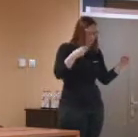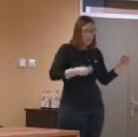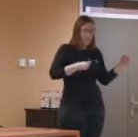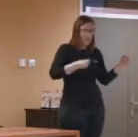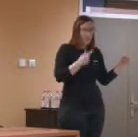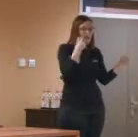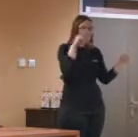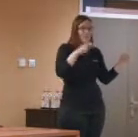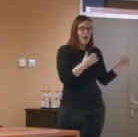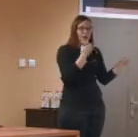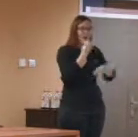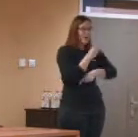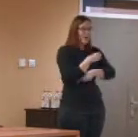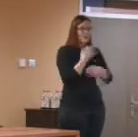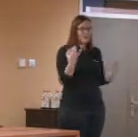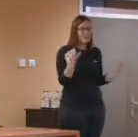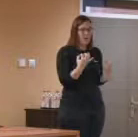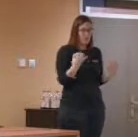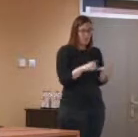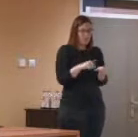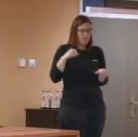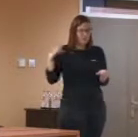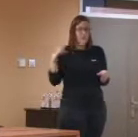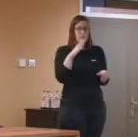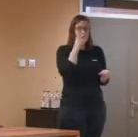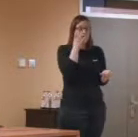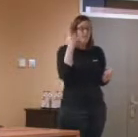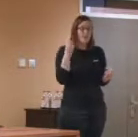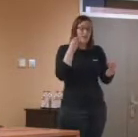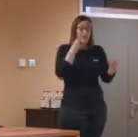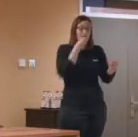porque la información está muy dispersa...